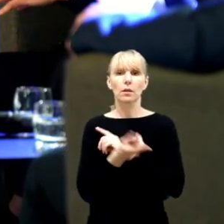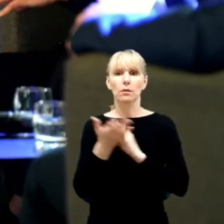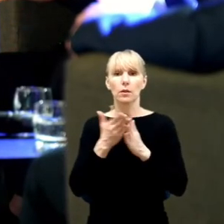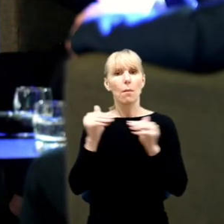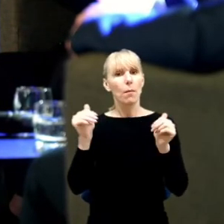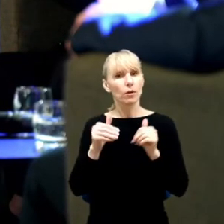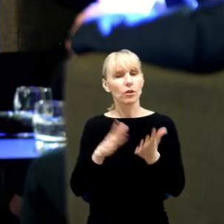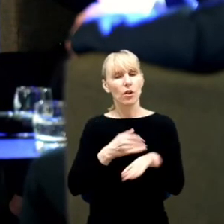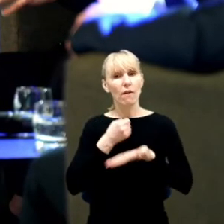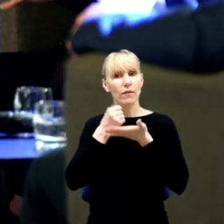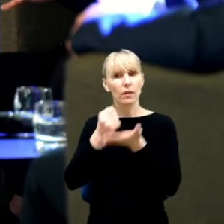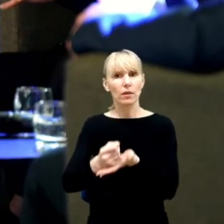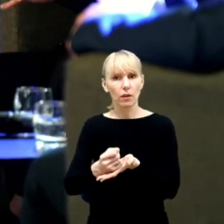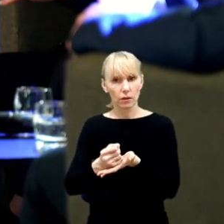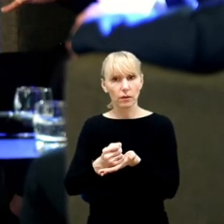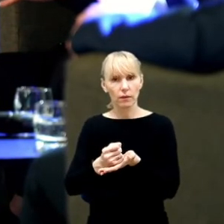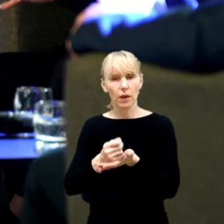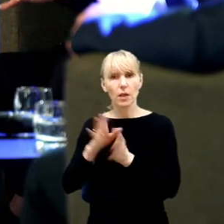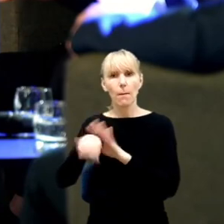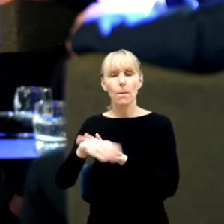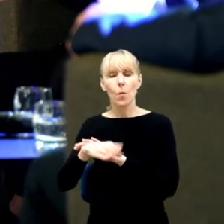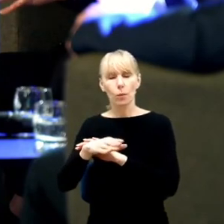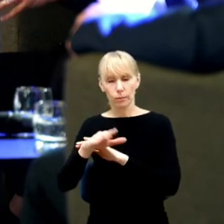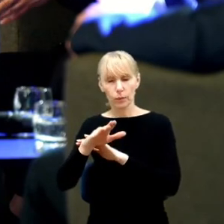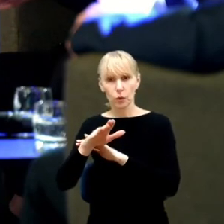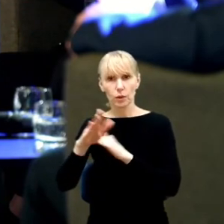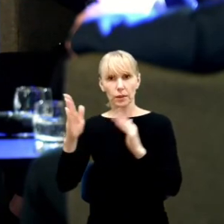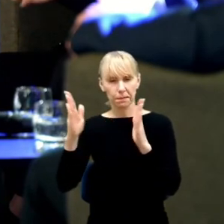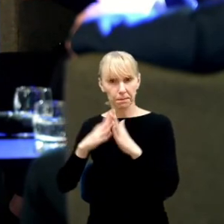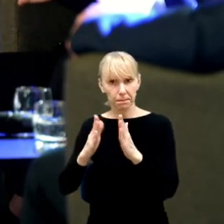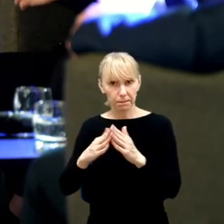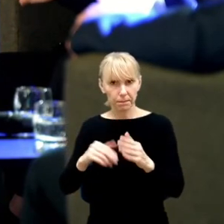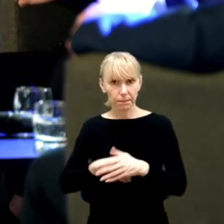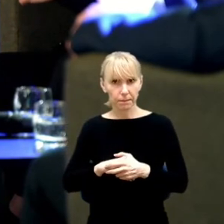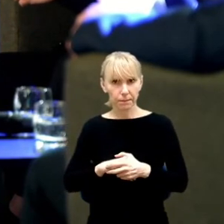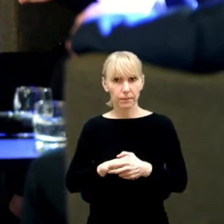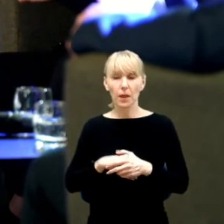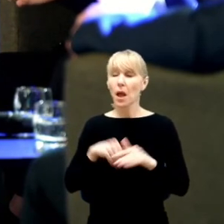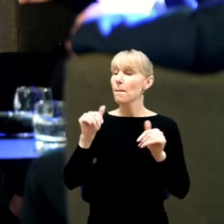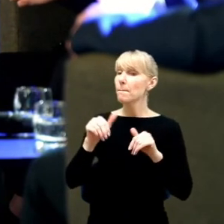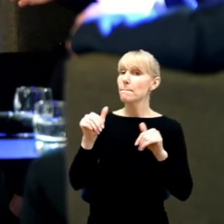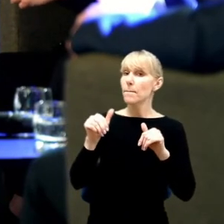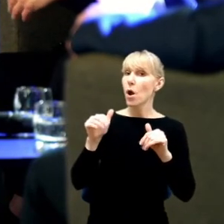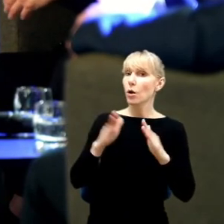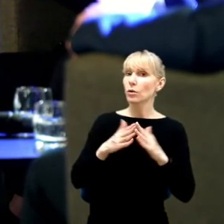Jeżeli lokal jest pustostanem, można złożyć wniosek do Banku Gospodarstwa Krajowego,